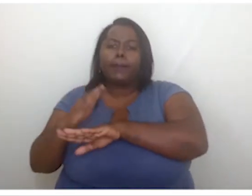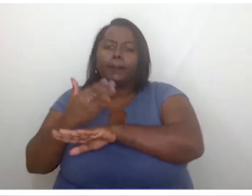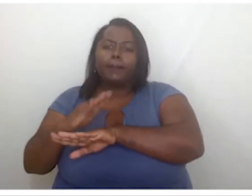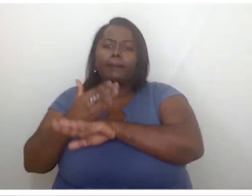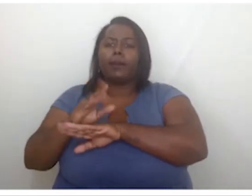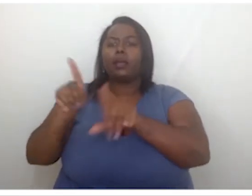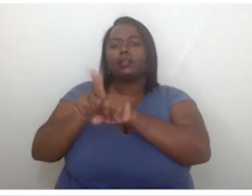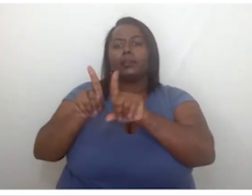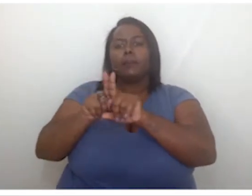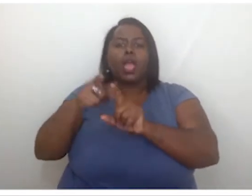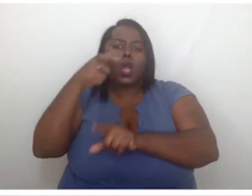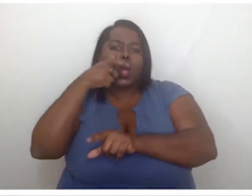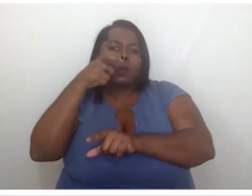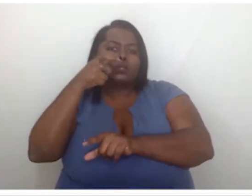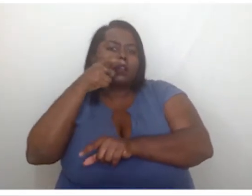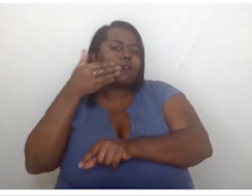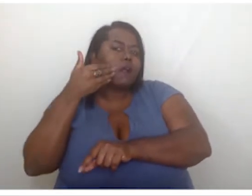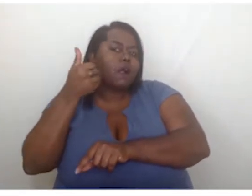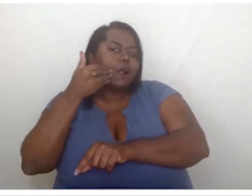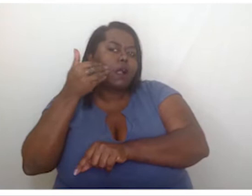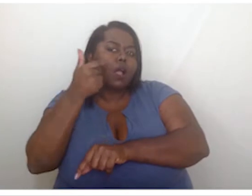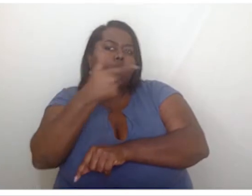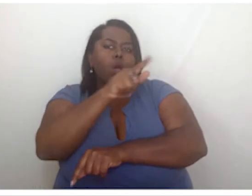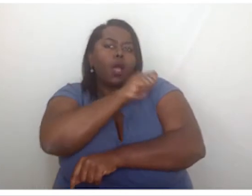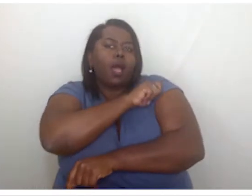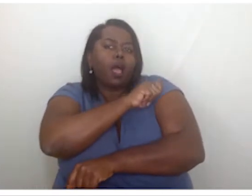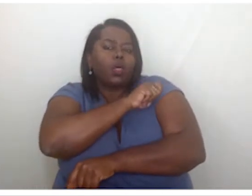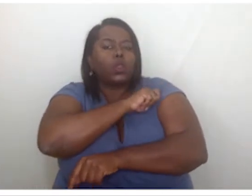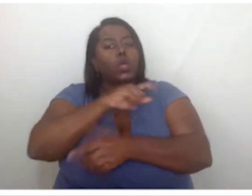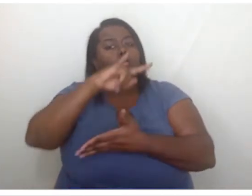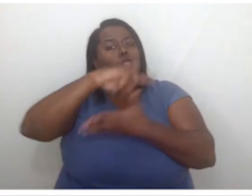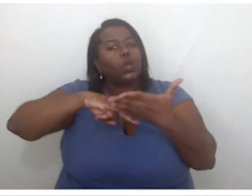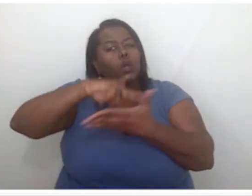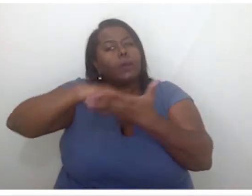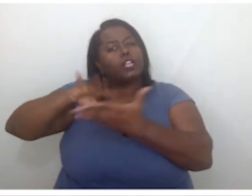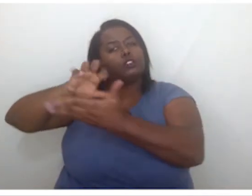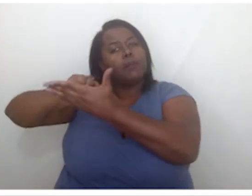tipos de documentos existentes, reflexiones sobre tutoría